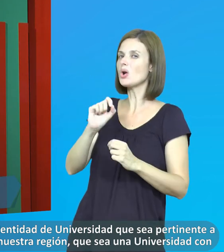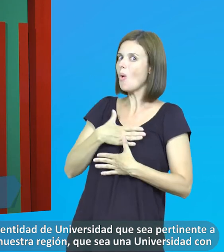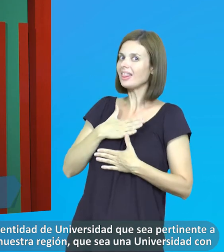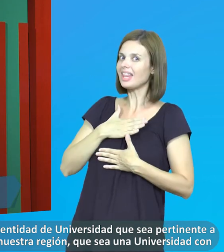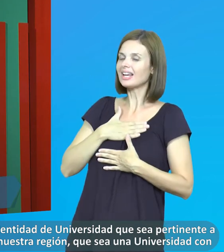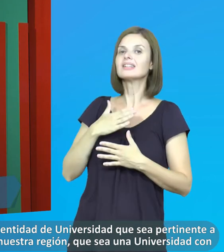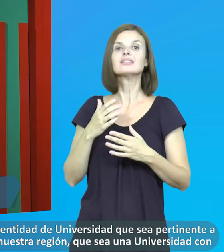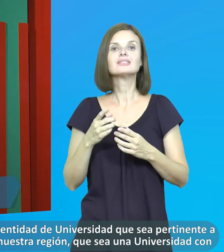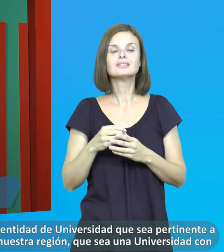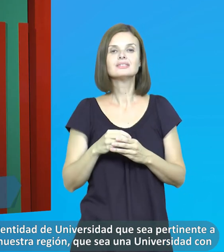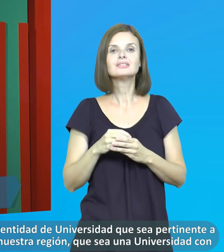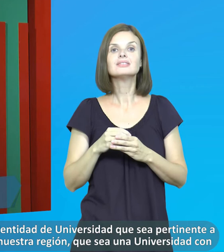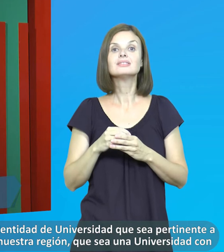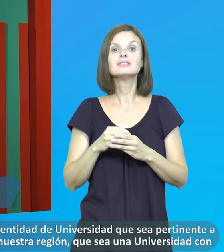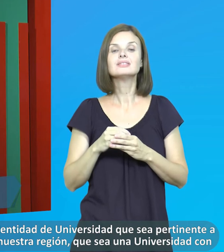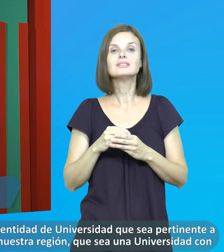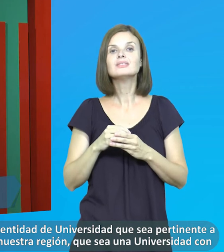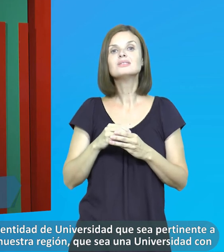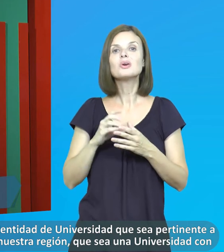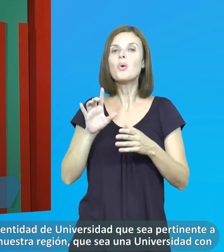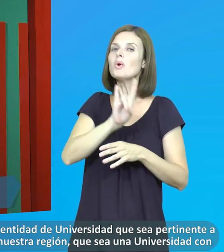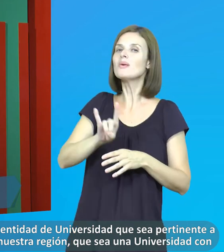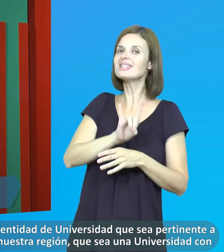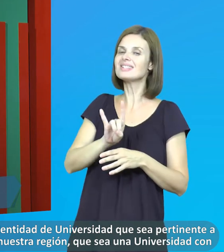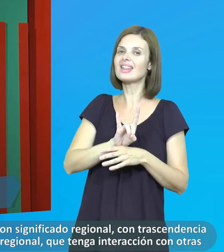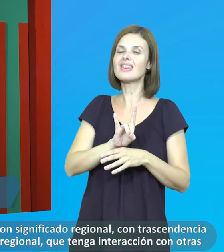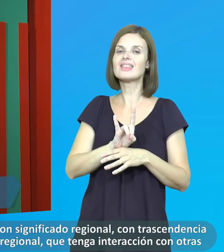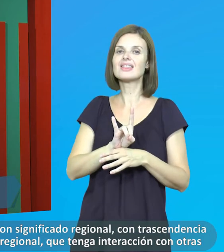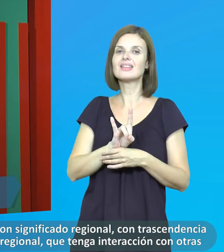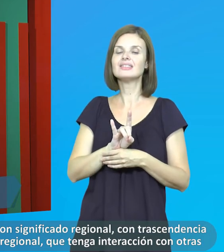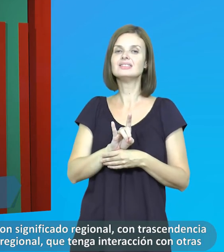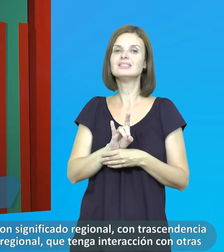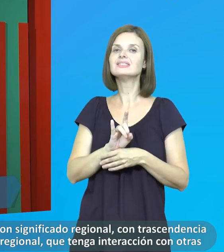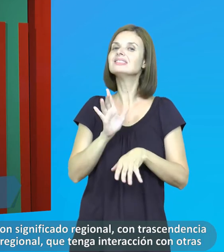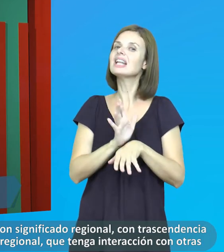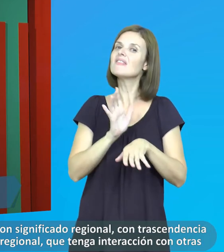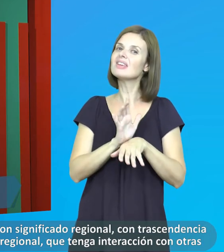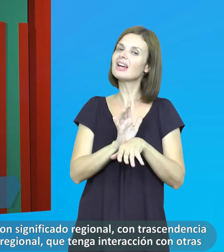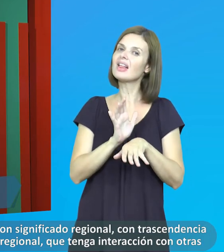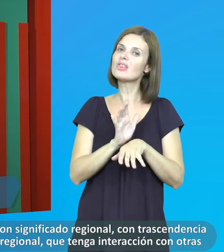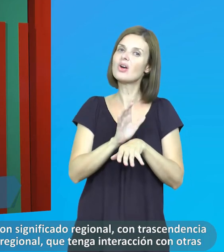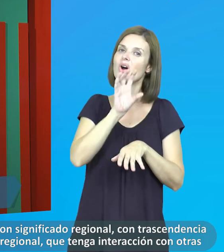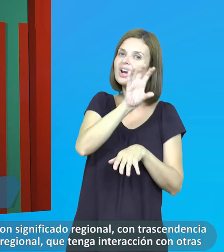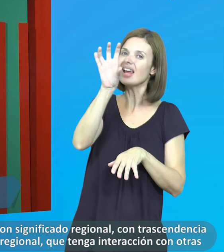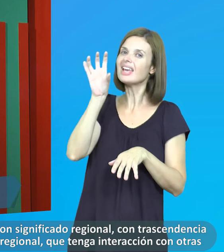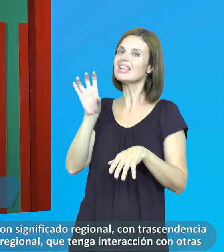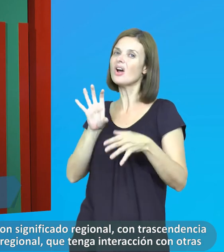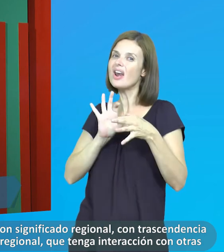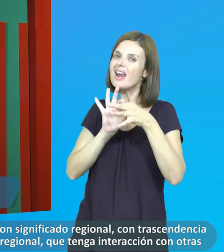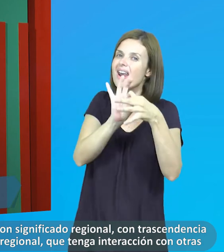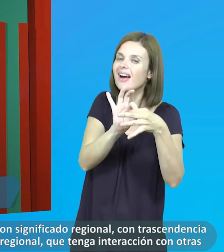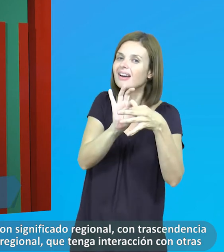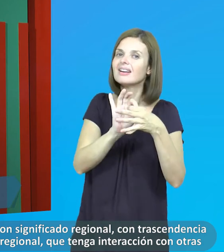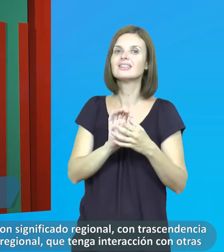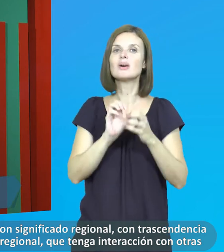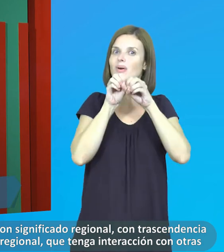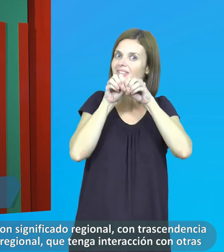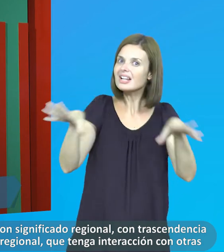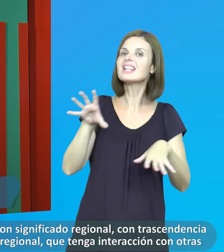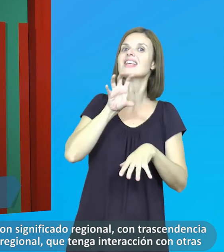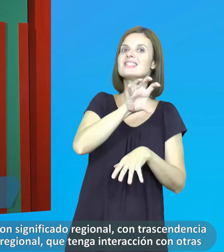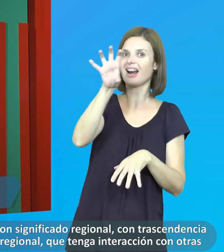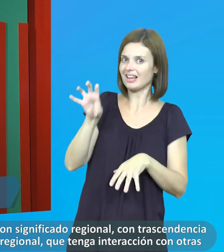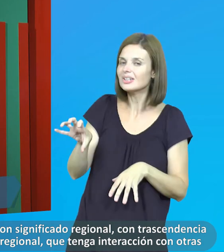que sea una Universidad con significado regional, con trascendencia regional, que tenga